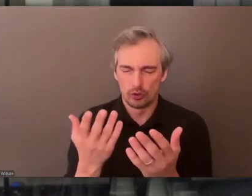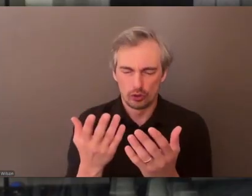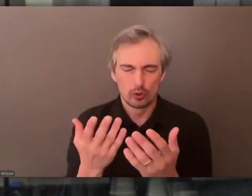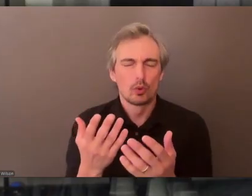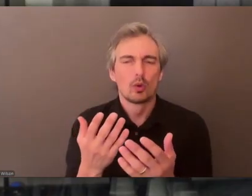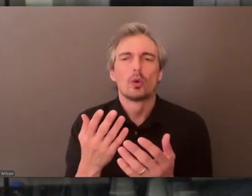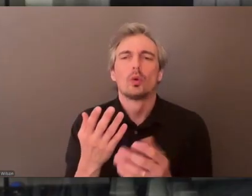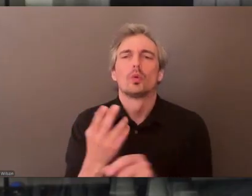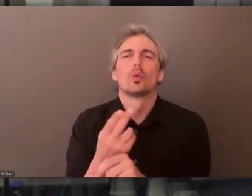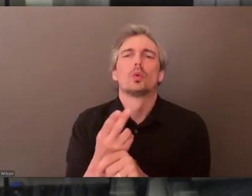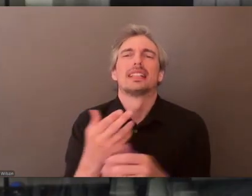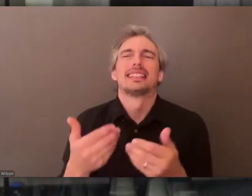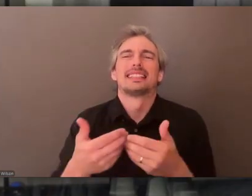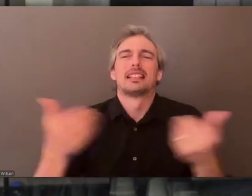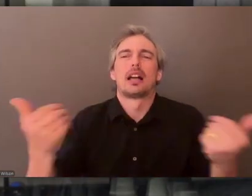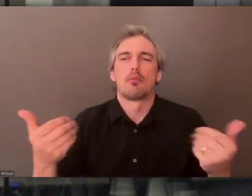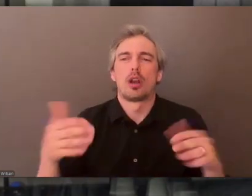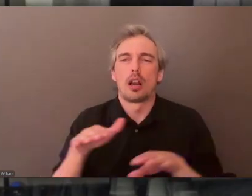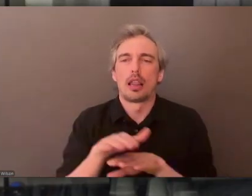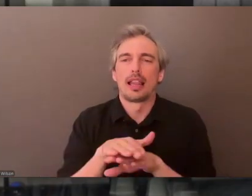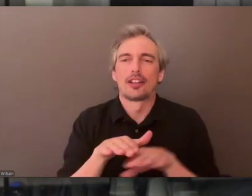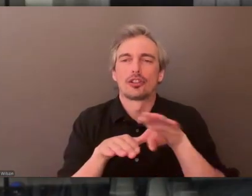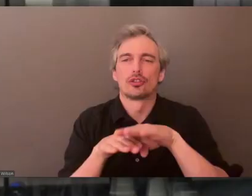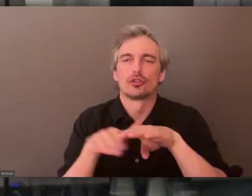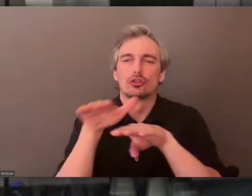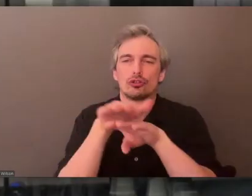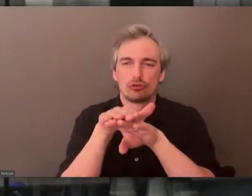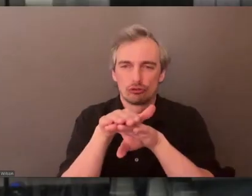まるでスト ーリ ーボ ードのように考えることができます。